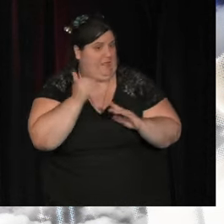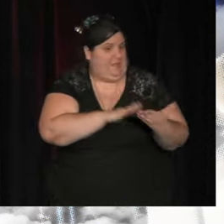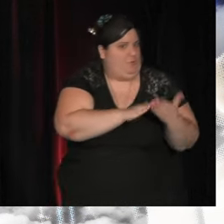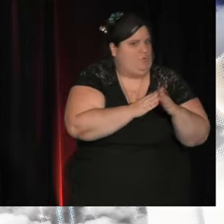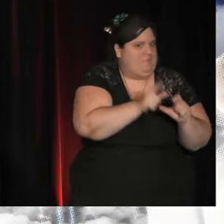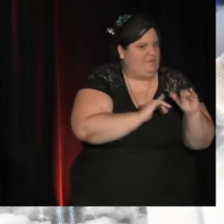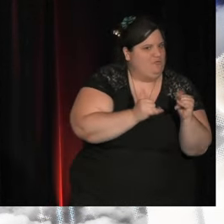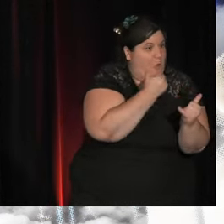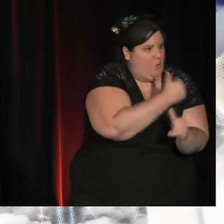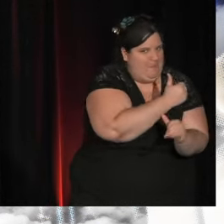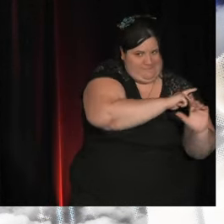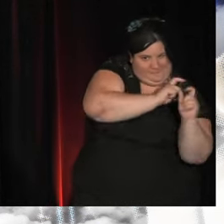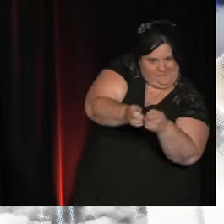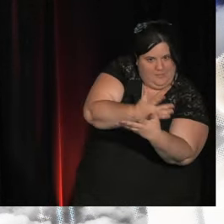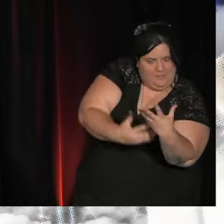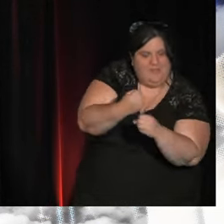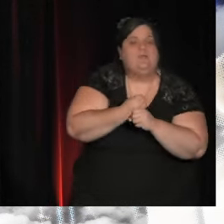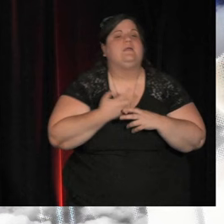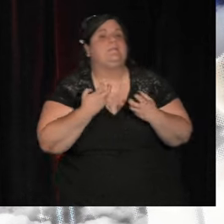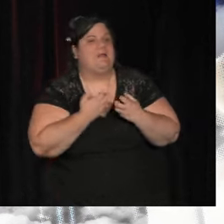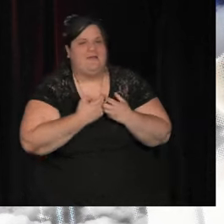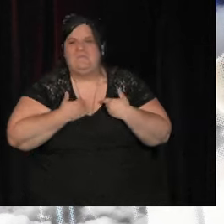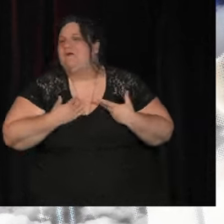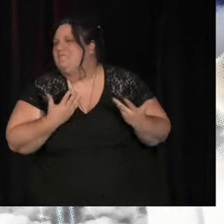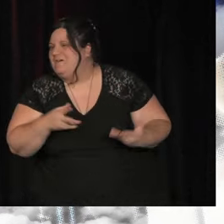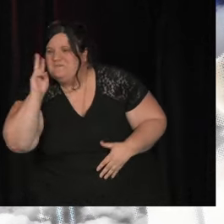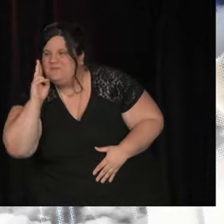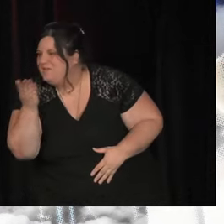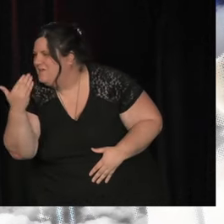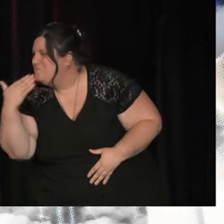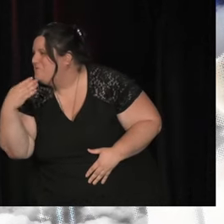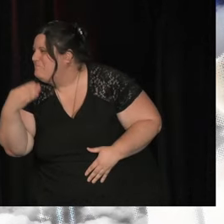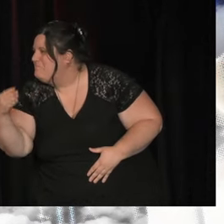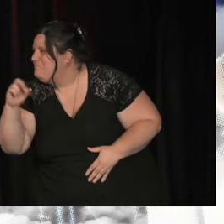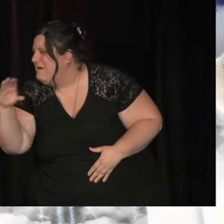jouer à six, six contre six. Bonjour, Marc. Et ça n'a rien à voir.